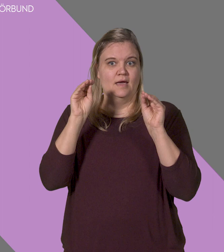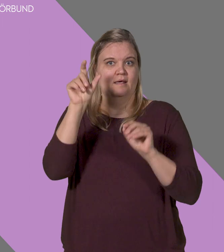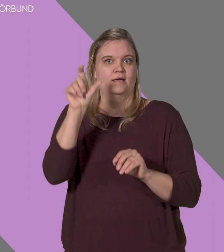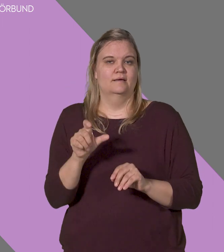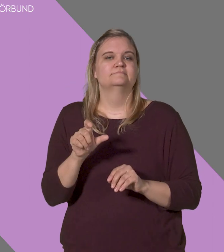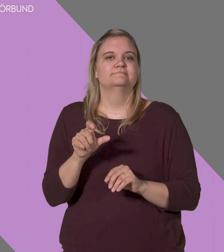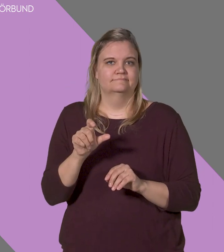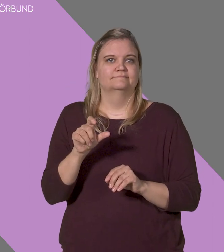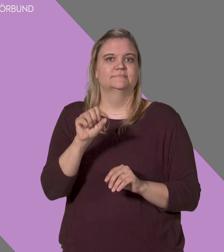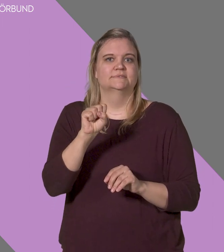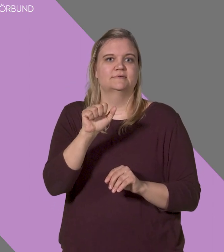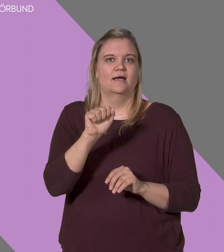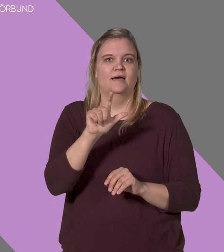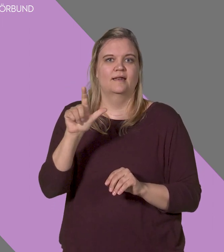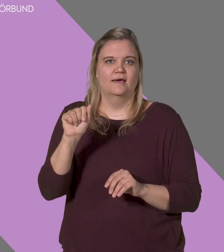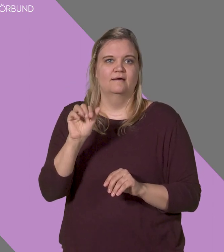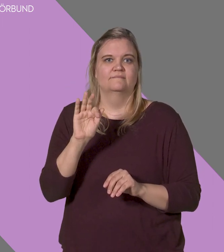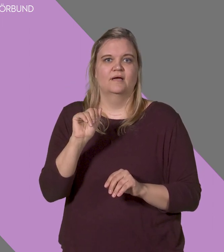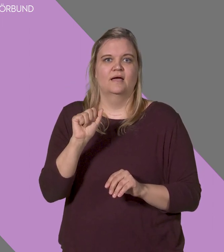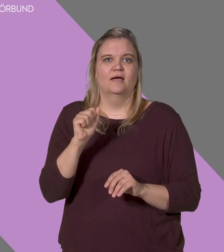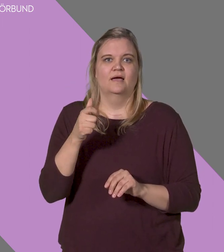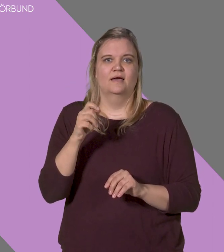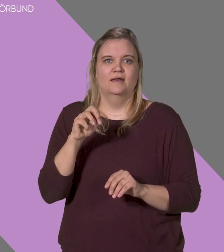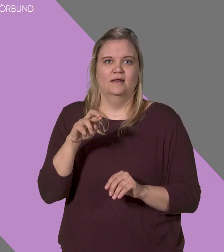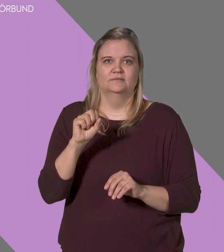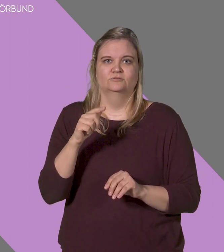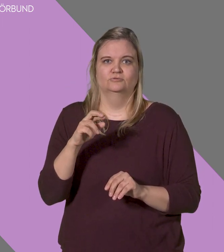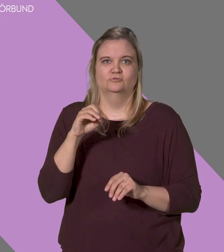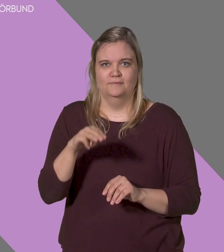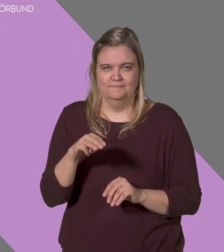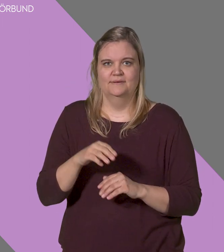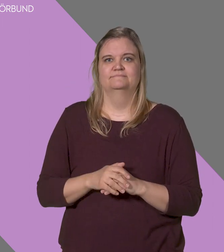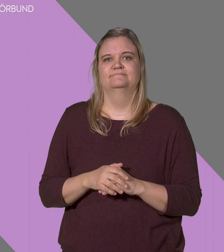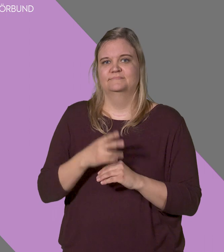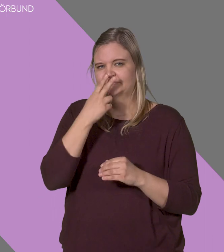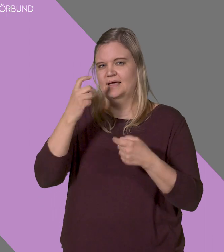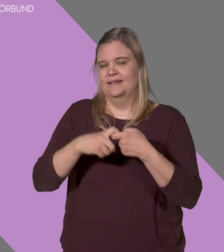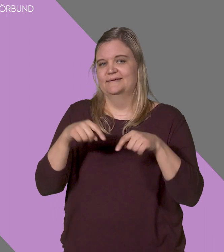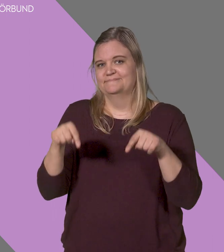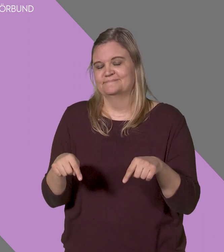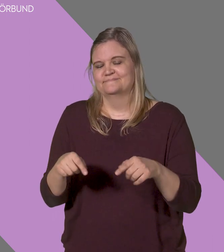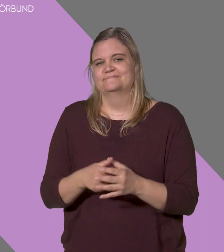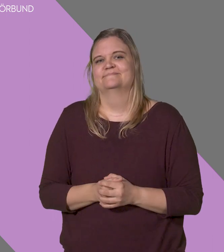Lärare är Salla Fagerström. Klicka på linken nedan.